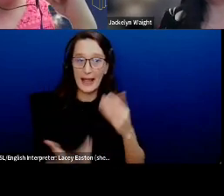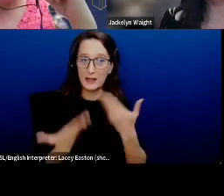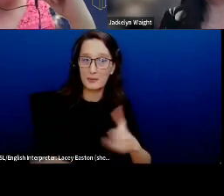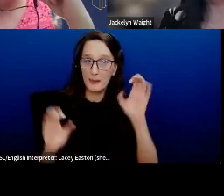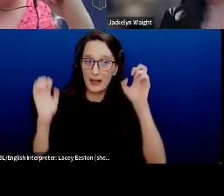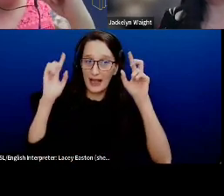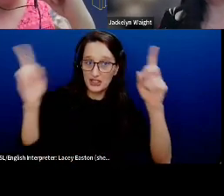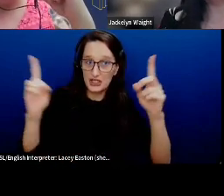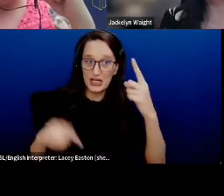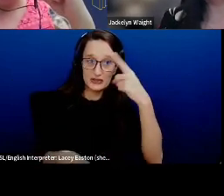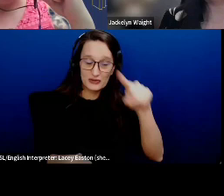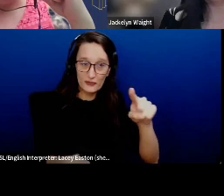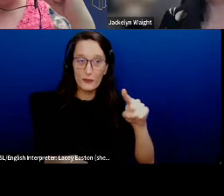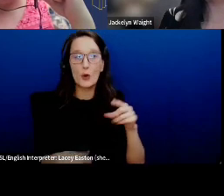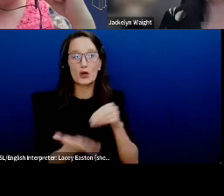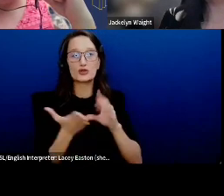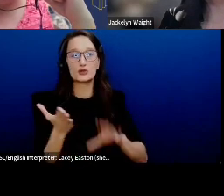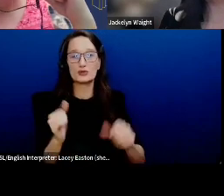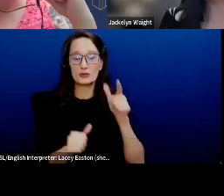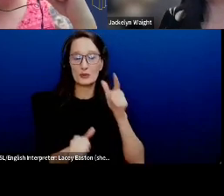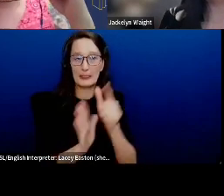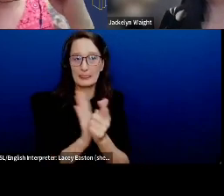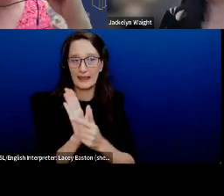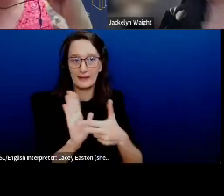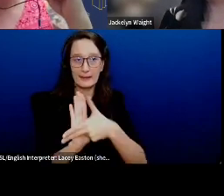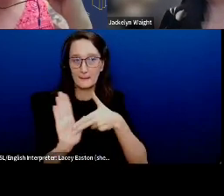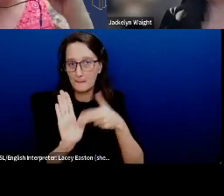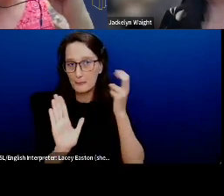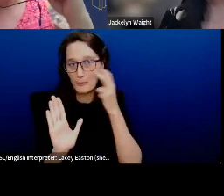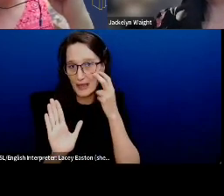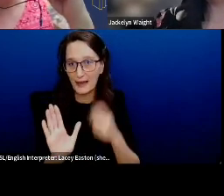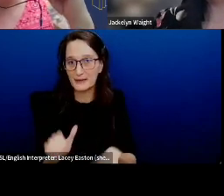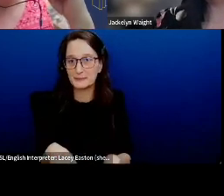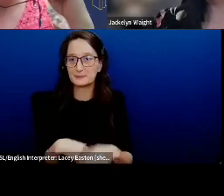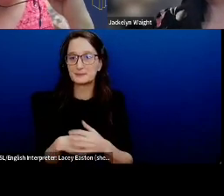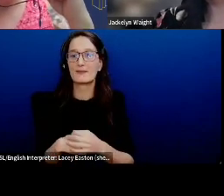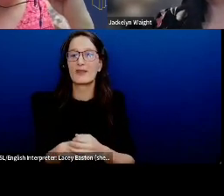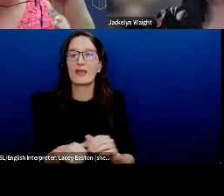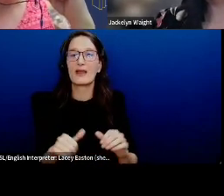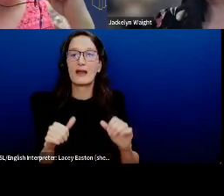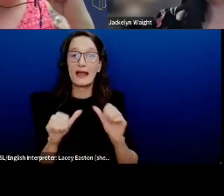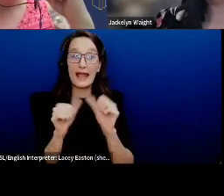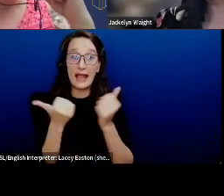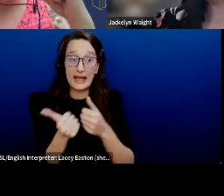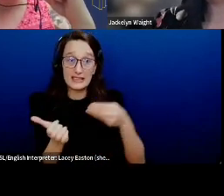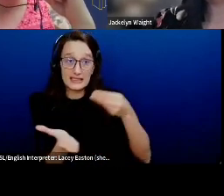asigna estos fondos anualmente. El financiamiento de la agencia se basa en la cantidad de estudiantes registrados